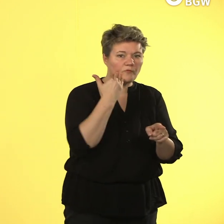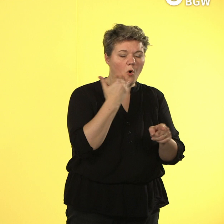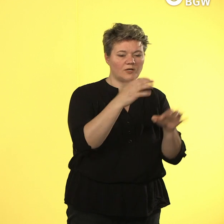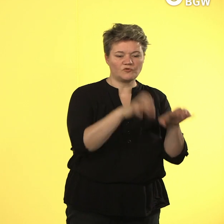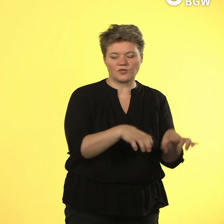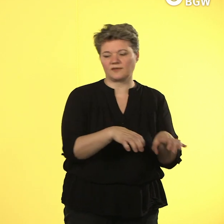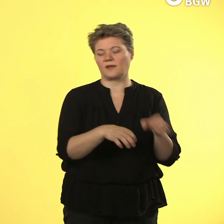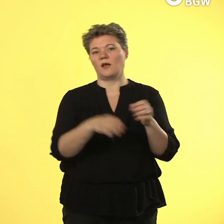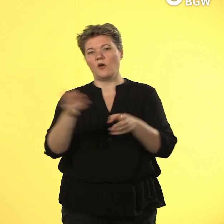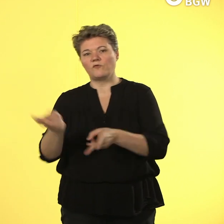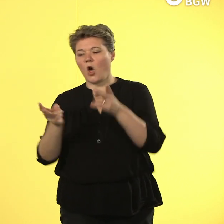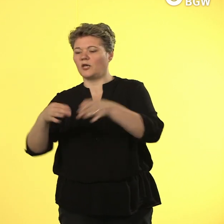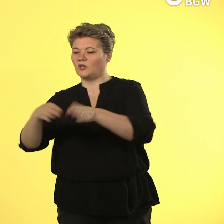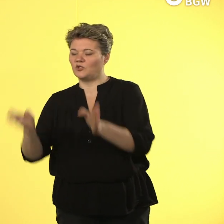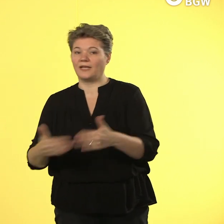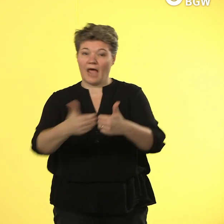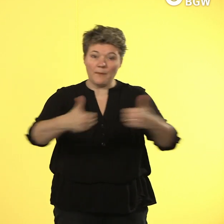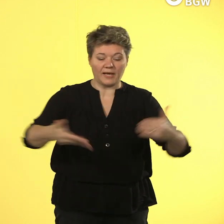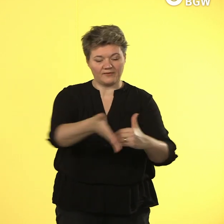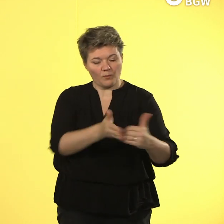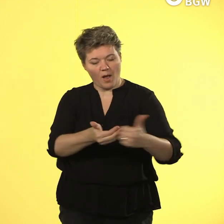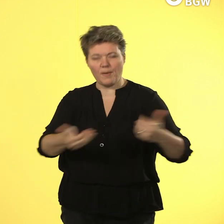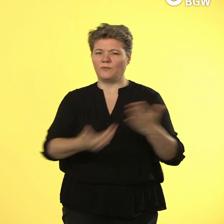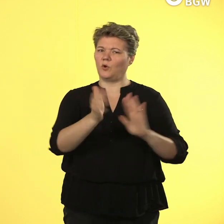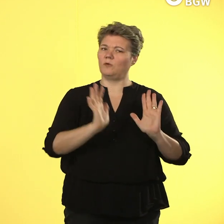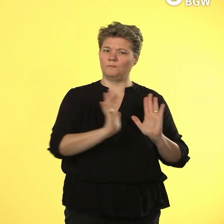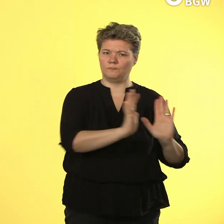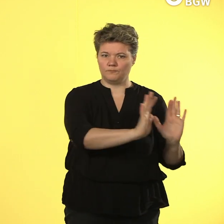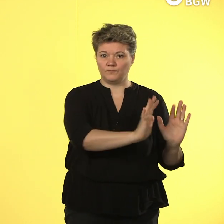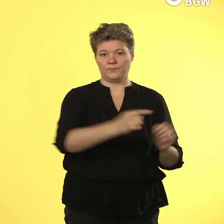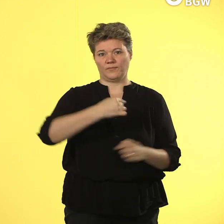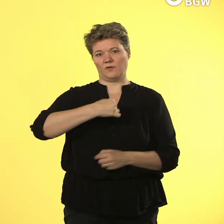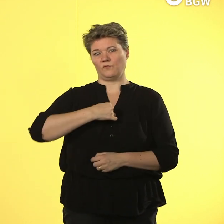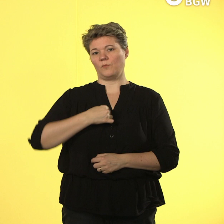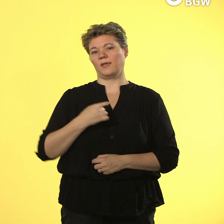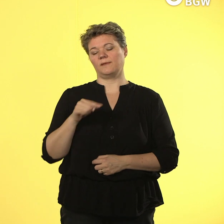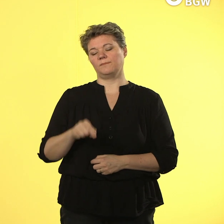um den Bundesteilhabegesetz- immanenten und -inhärenten Wandel meines Selbstbildes.